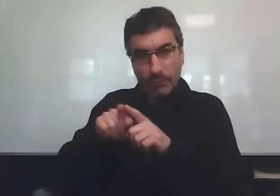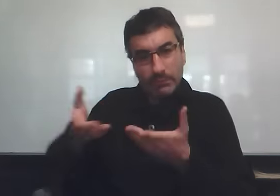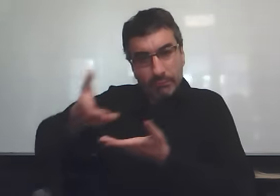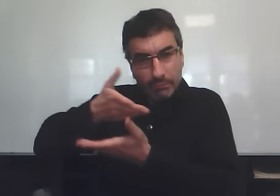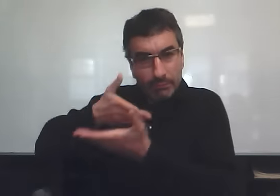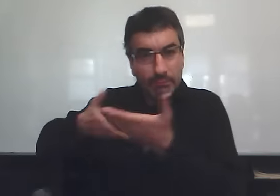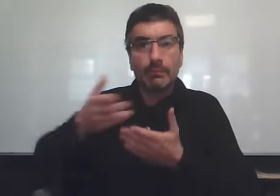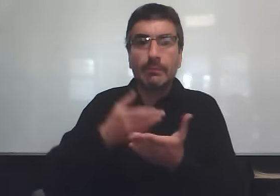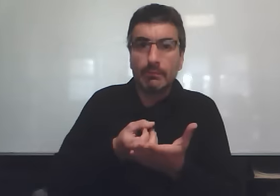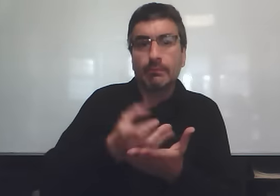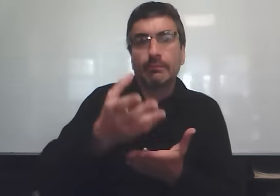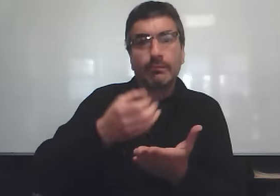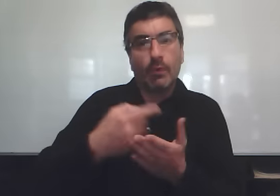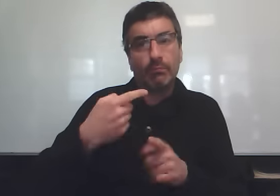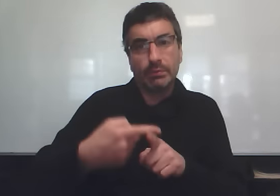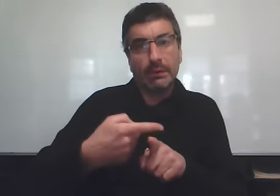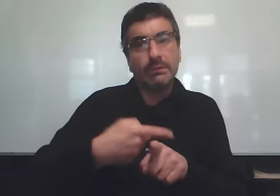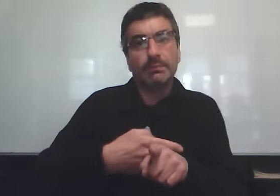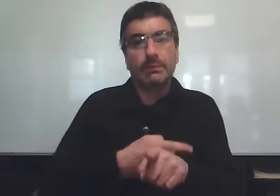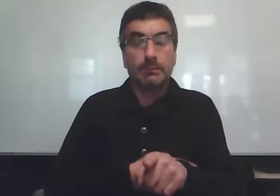nous echangeons ensemble et vous informerons petit à petit